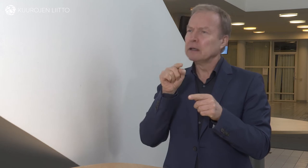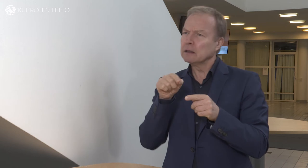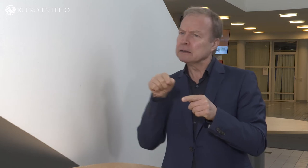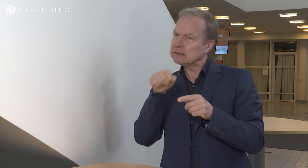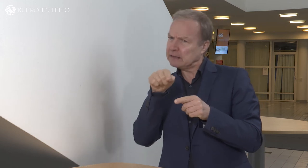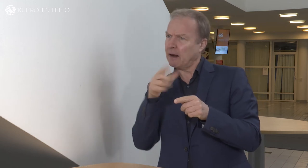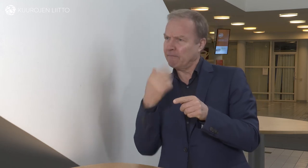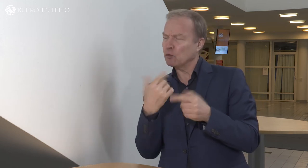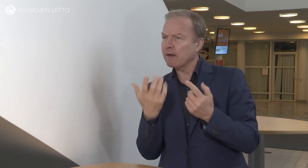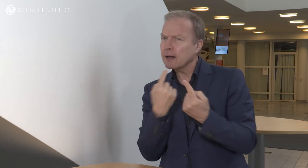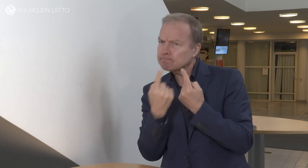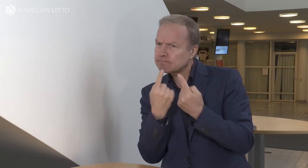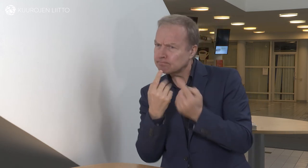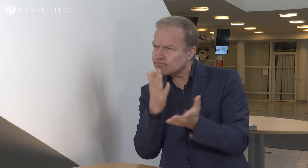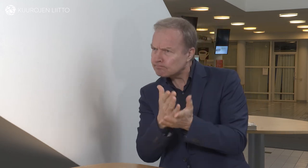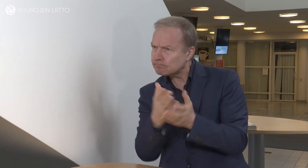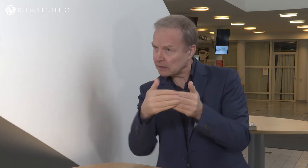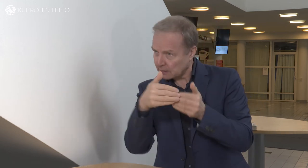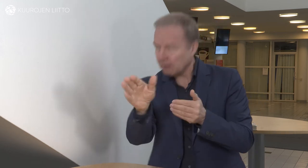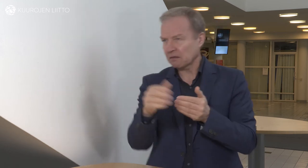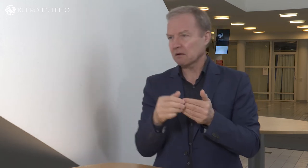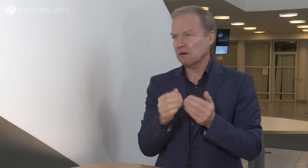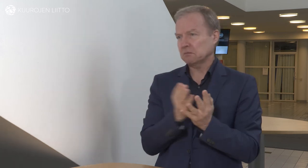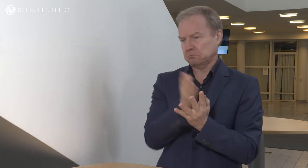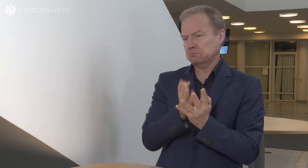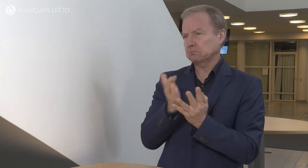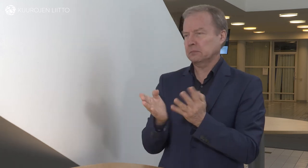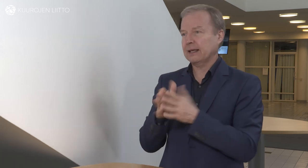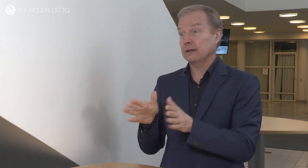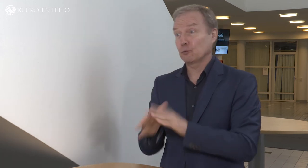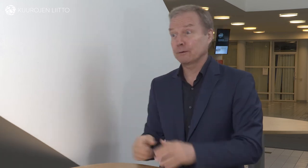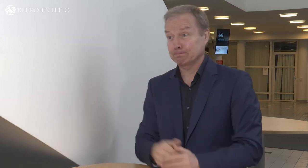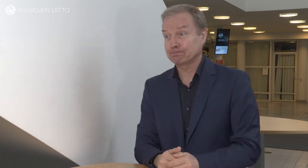Heidän kanssaan voimme sitten keskustella jatkosta.